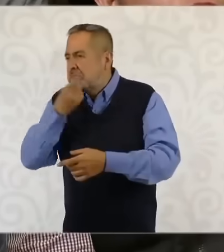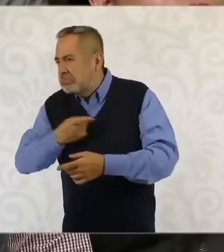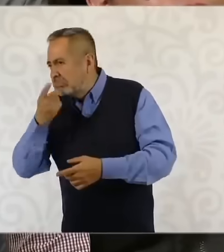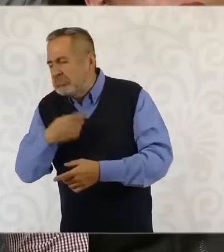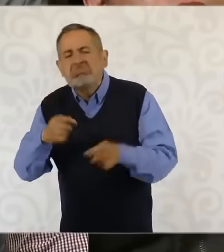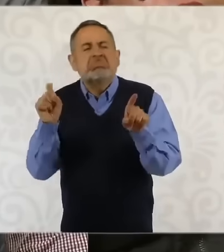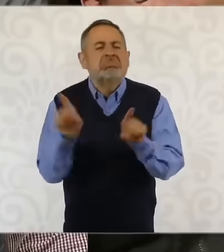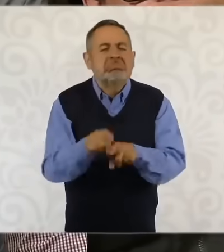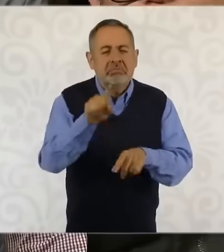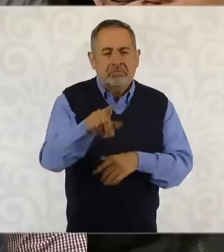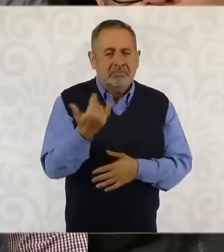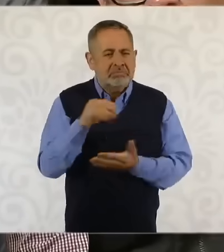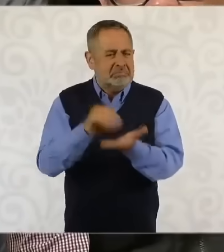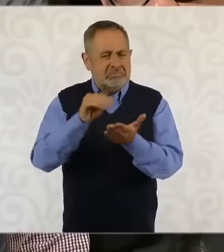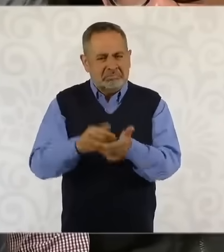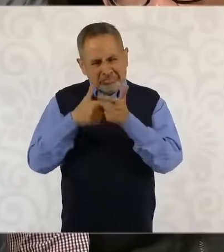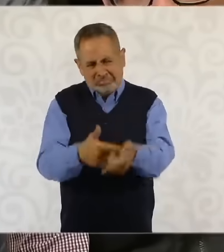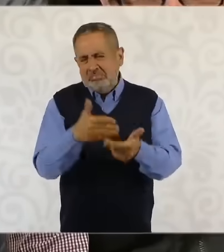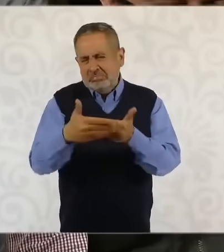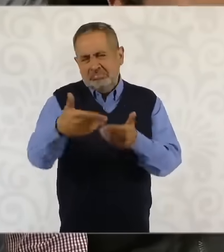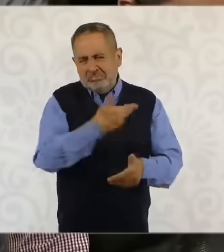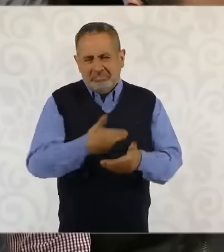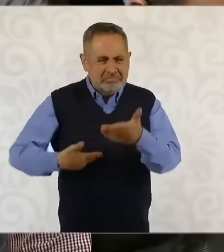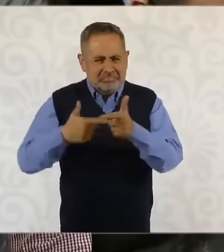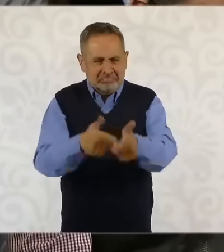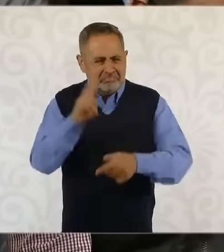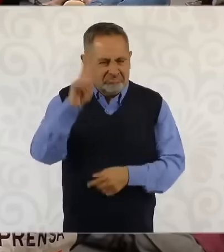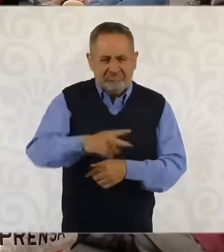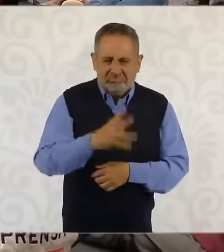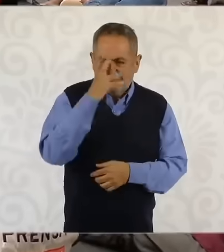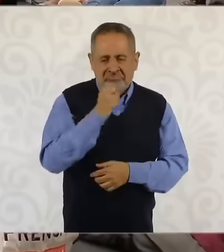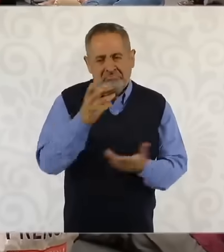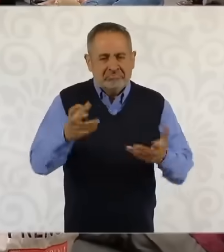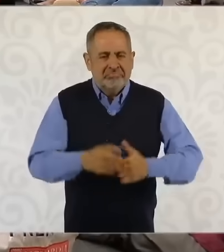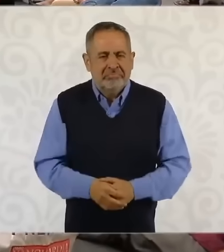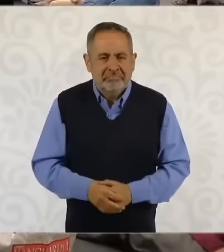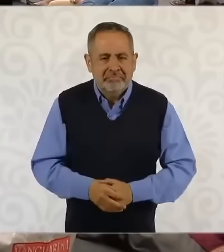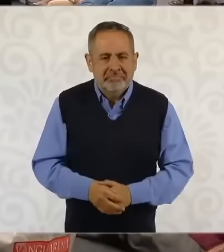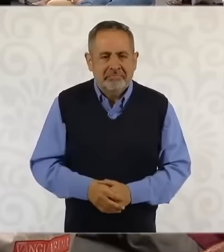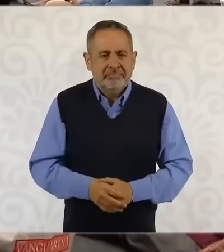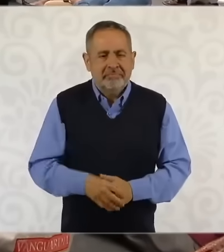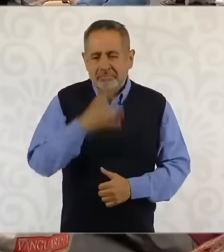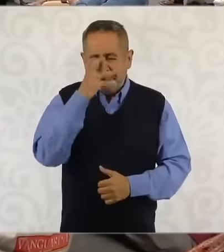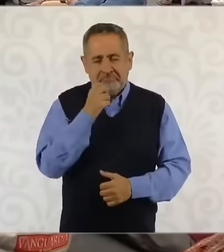pero pero eso sigue presidenta entonces pues es muy triste es muy triste en lo que hemos caído y